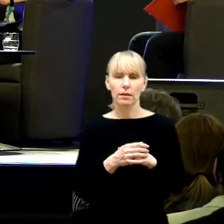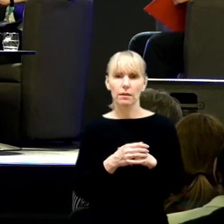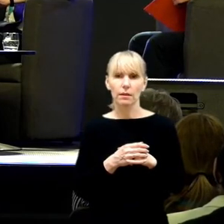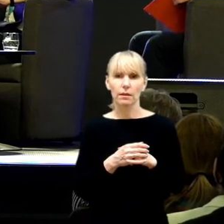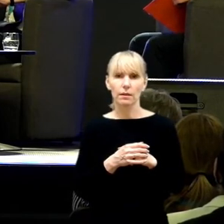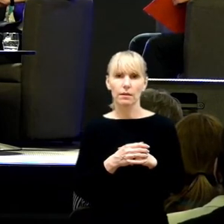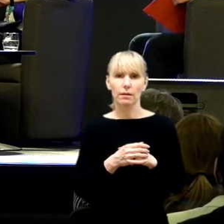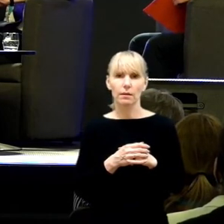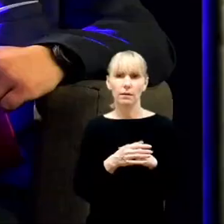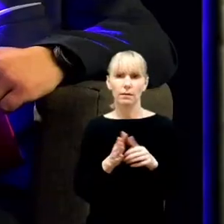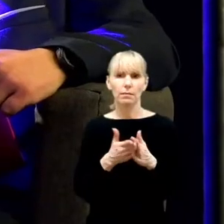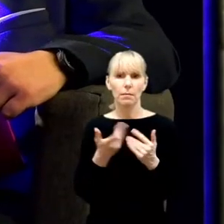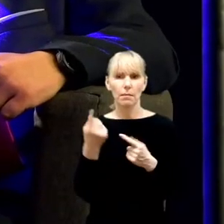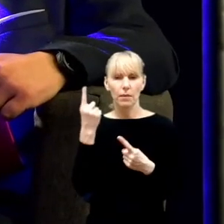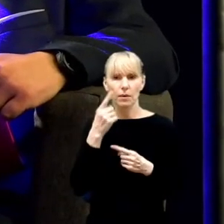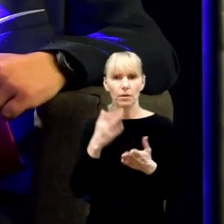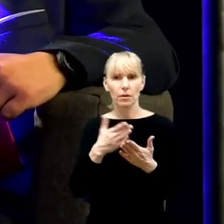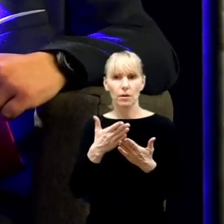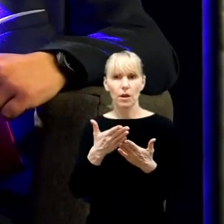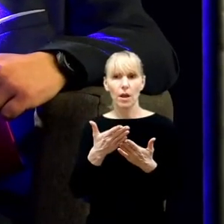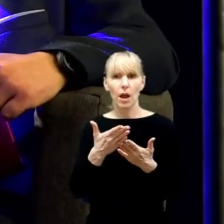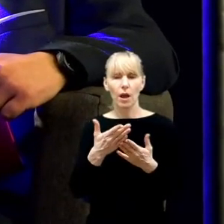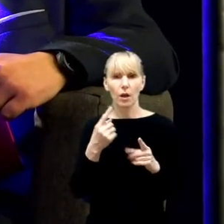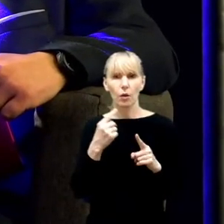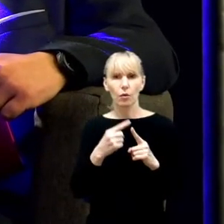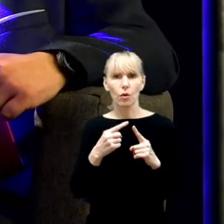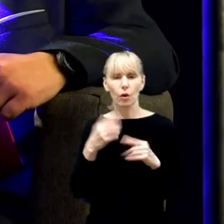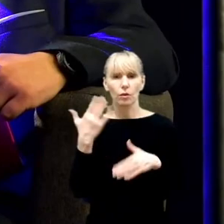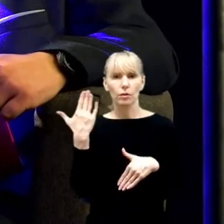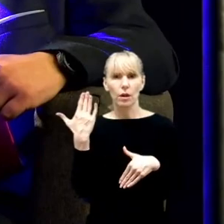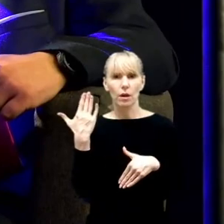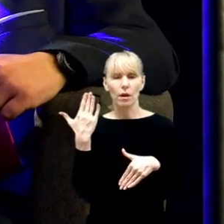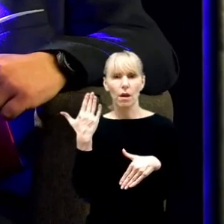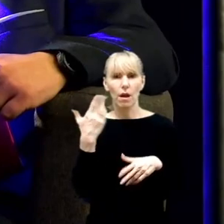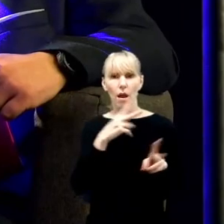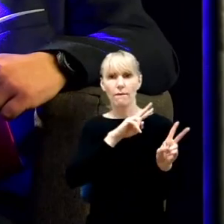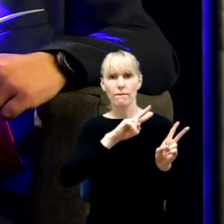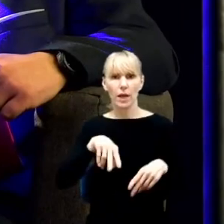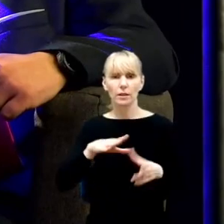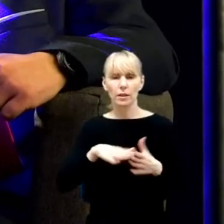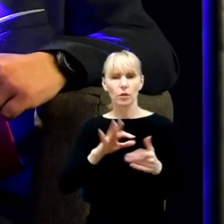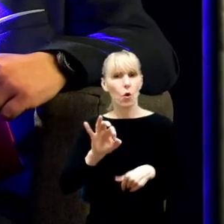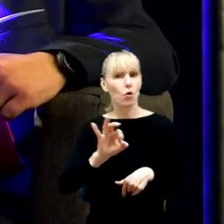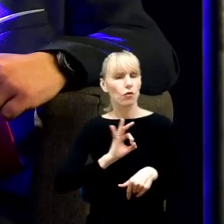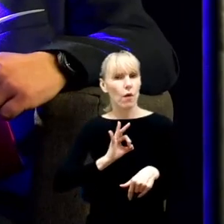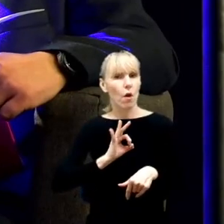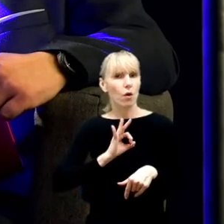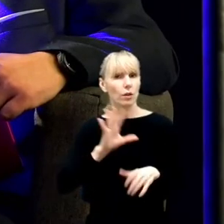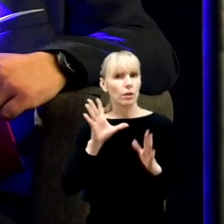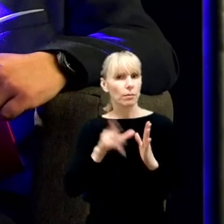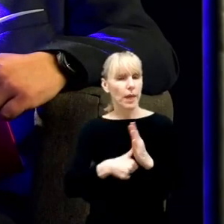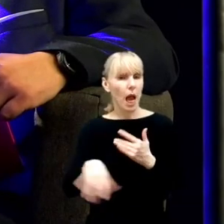jak się wraca później do swoich miast, do swoich gmin, że z jednej strony słyszymy, że to jest tak naprawdę super